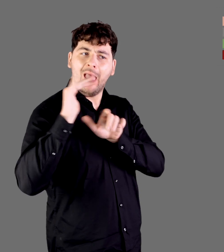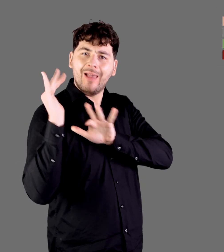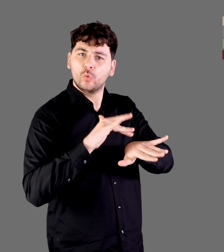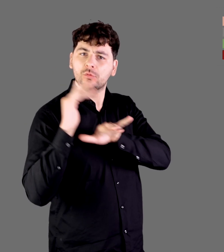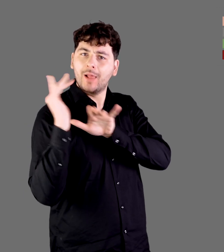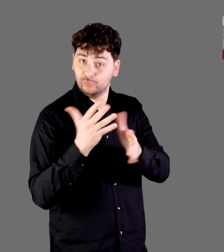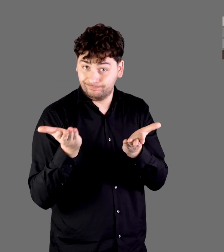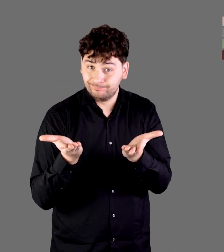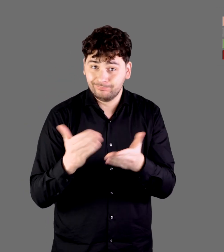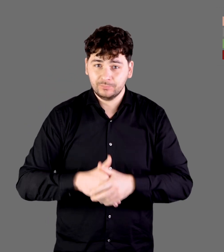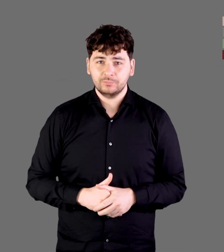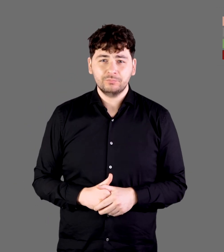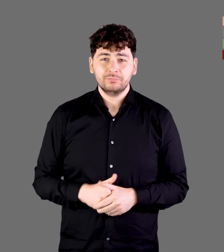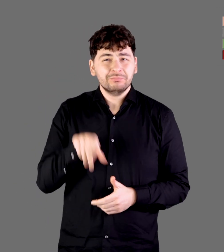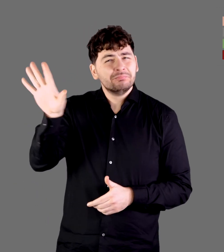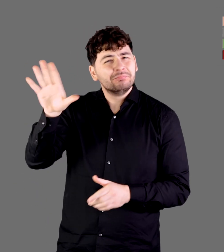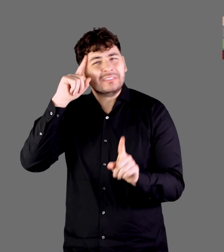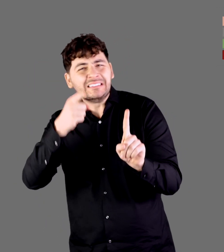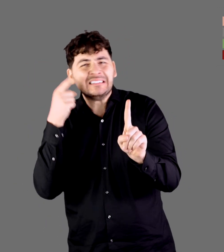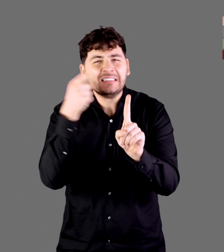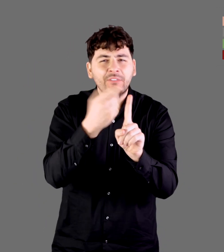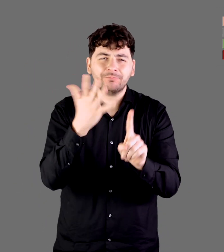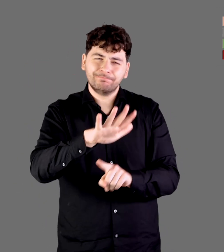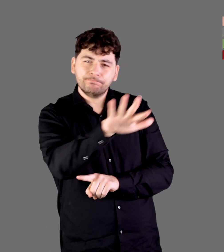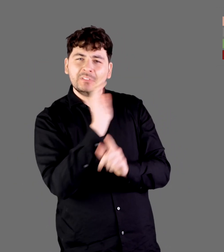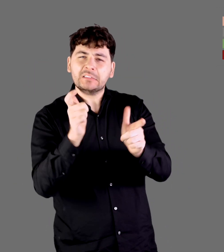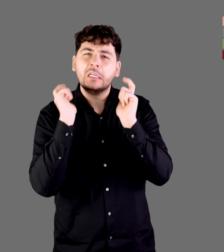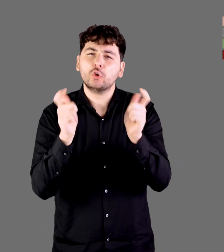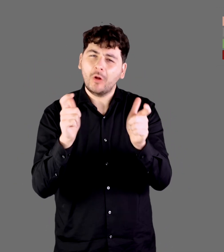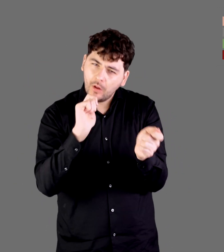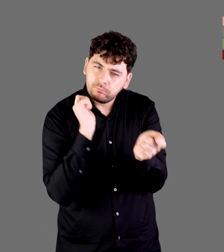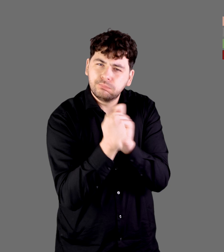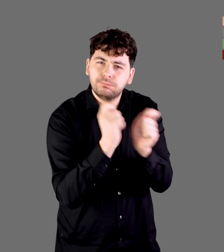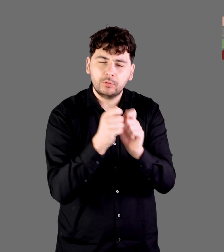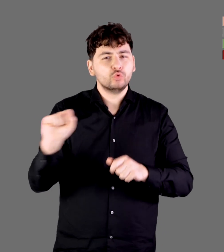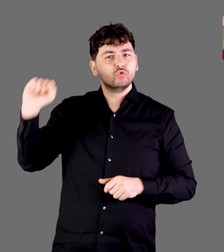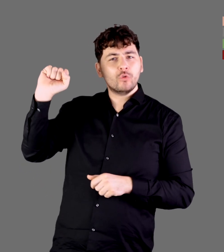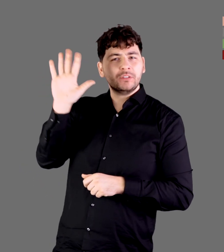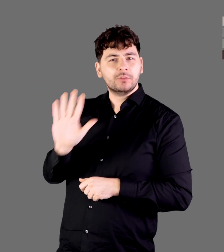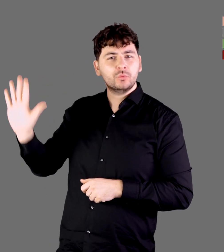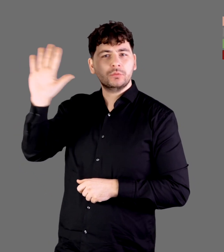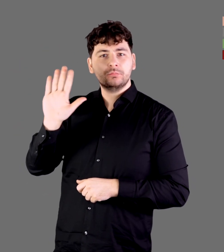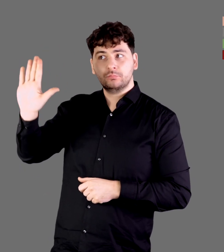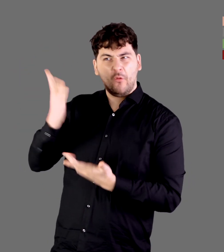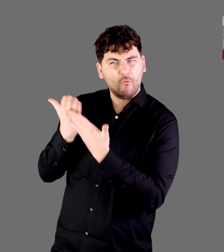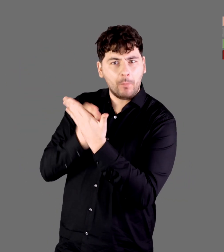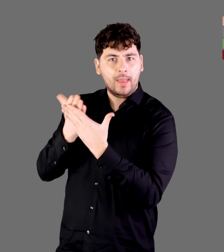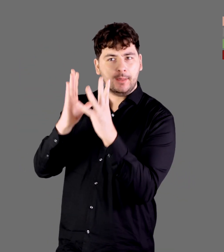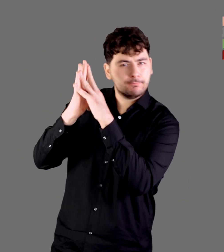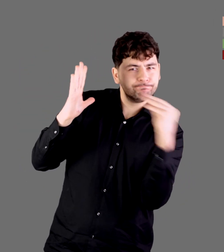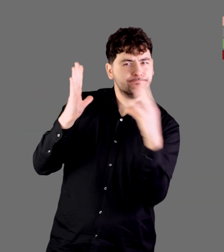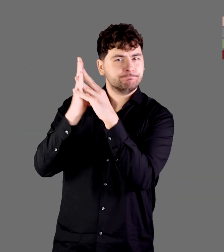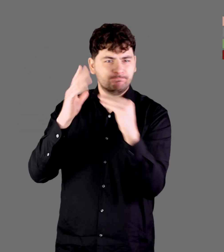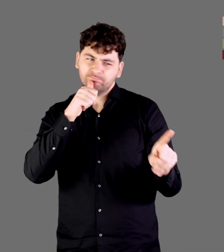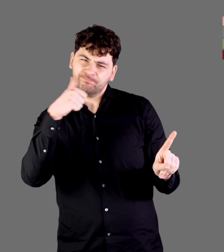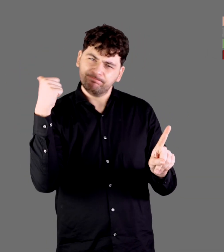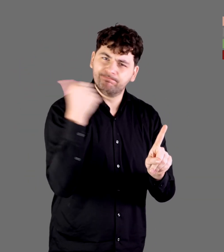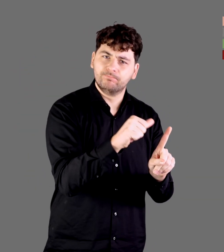einen tiefgreifenden gesellschaftlichen Umbau nach sowjetischem Vorbild vorzunehmen.